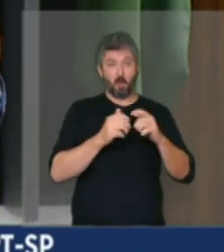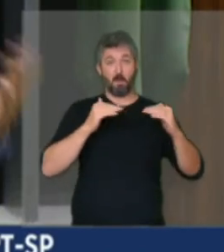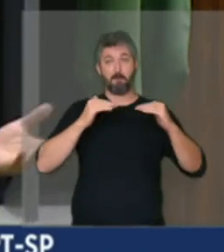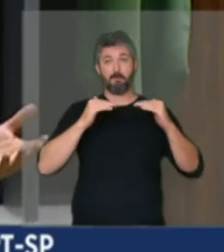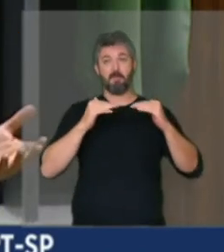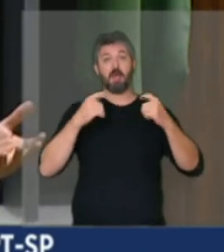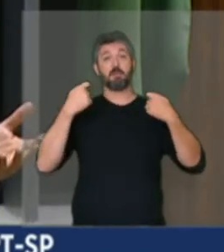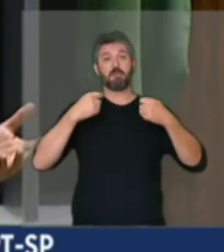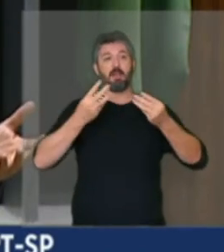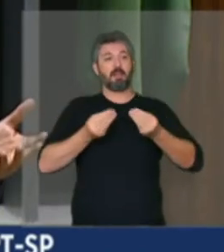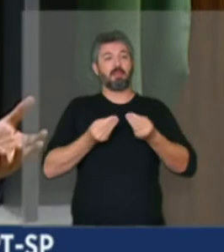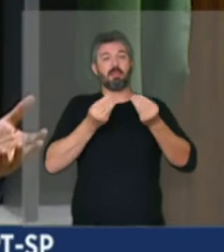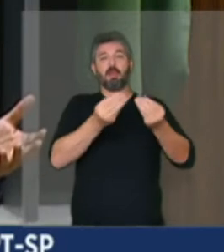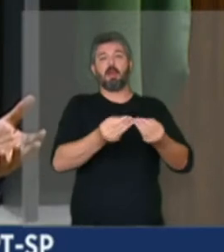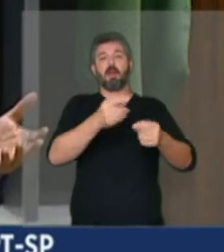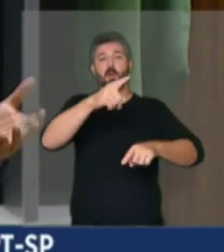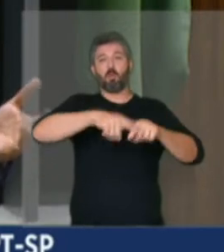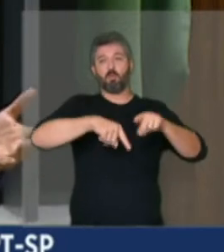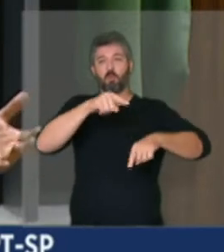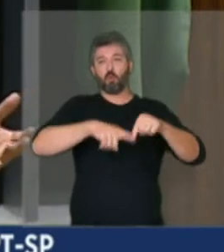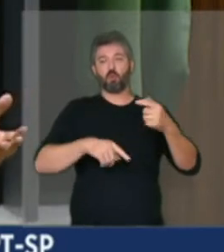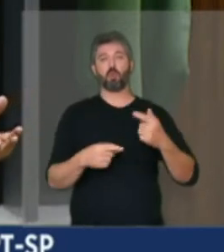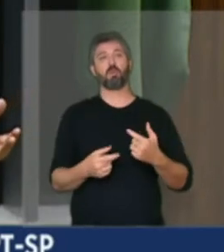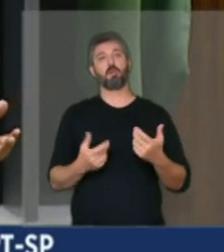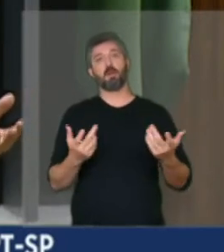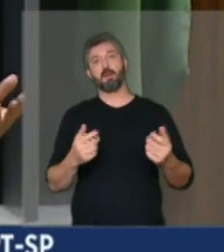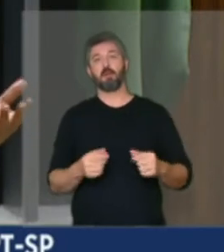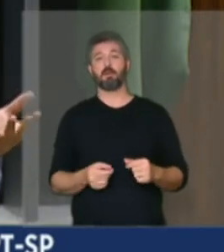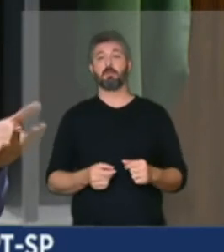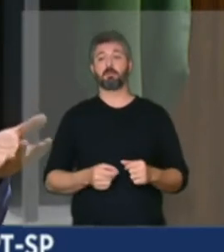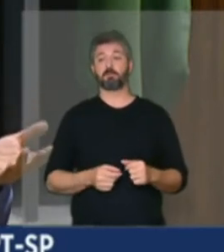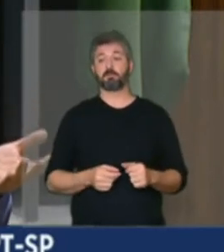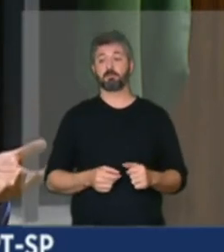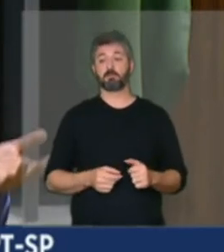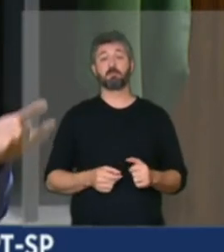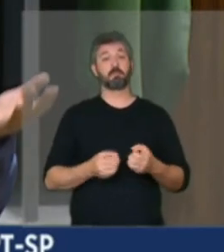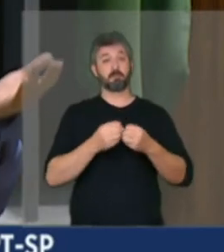ENTREGAR O SEU PRODUTO, ELE... ELE TERÁUM PREÇO MAIS ELEVADO COM A PRIVATIZAÇÃO